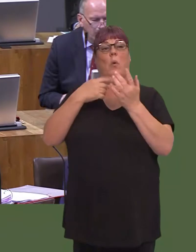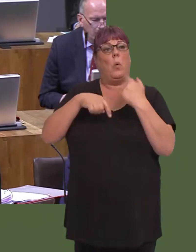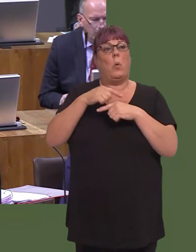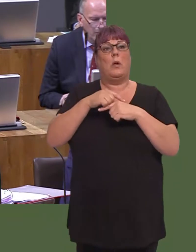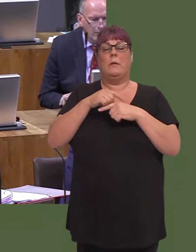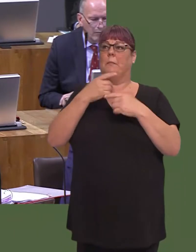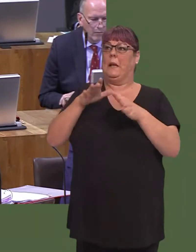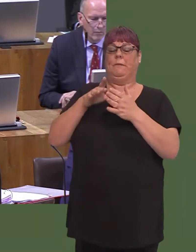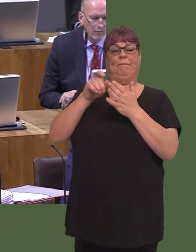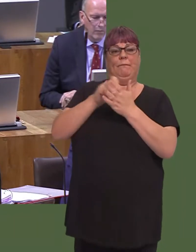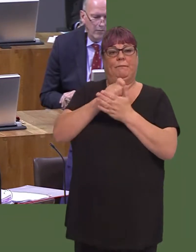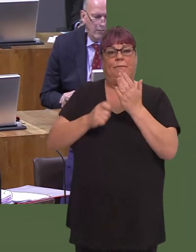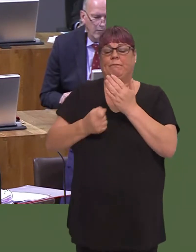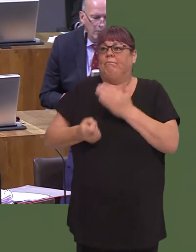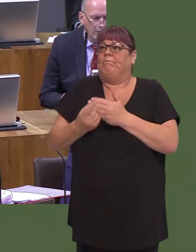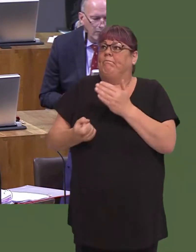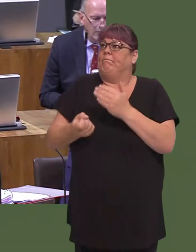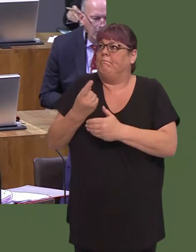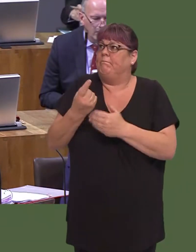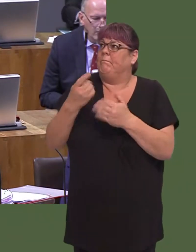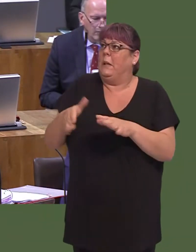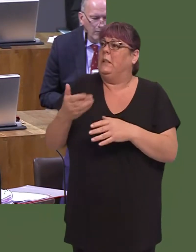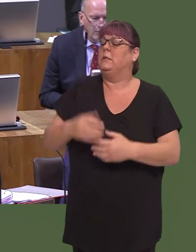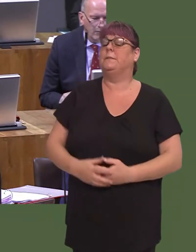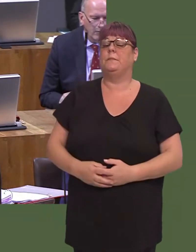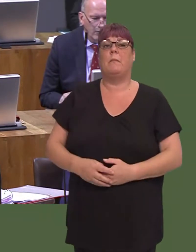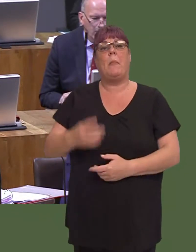i'w prifysgolion. Rydym ni'n gweithio gyda nhw fel Llywodraeth. Rydw i wedi gweithio